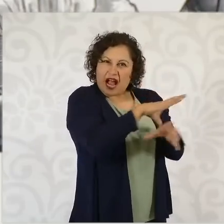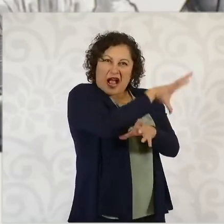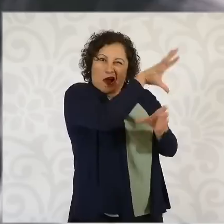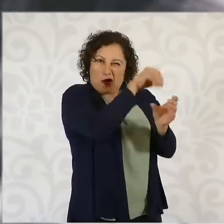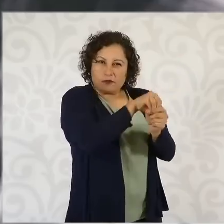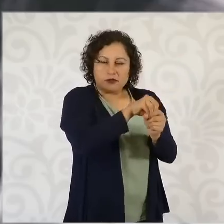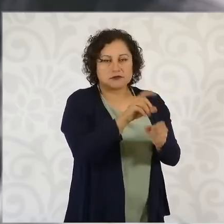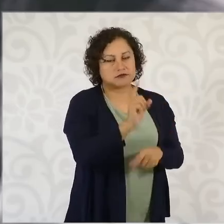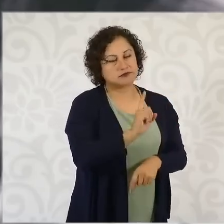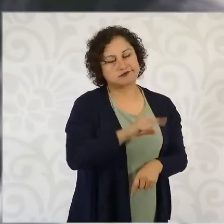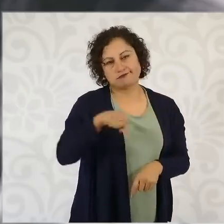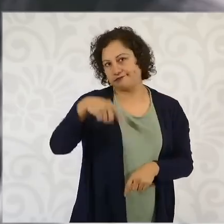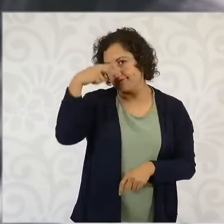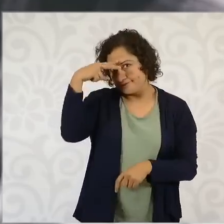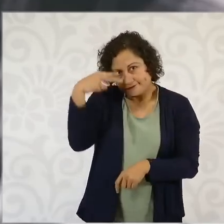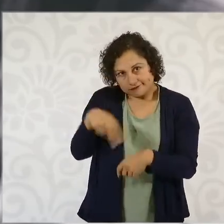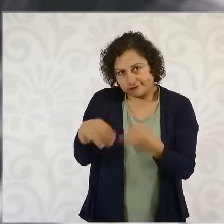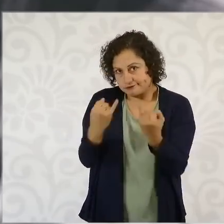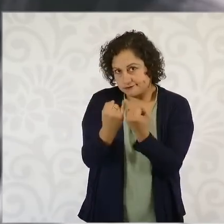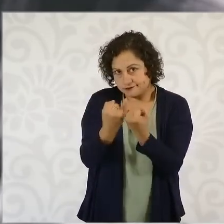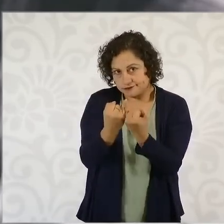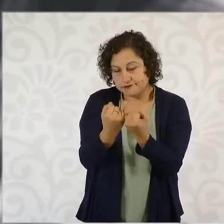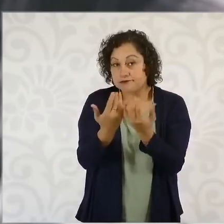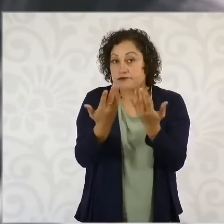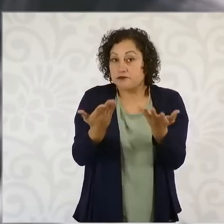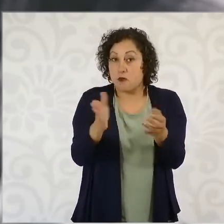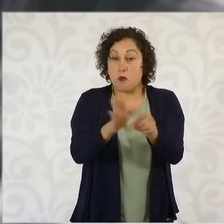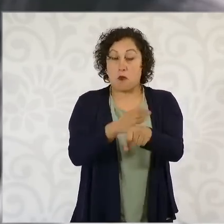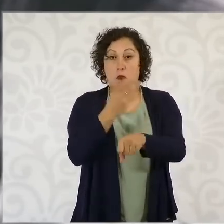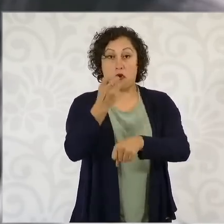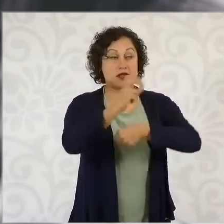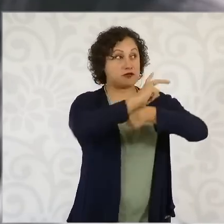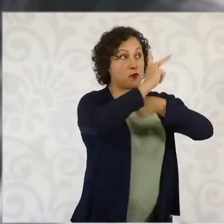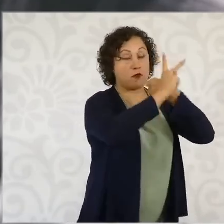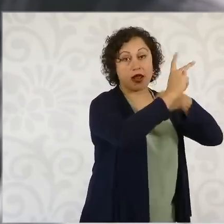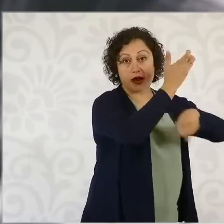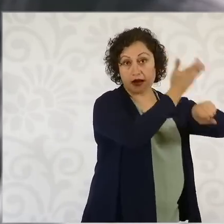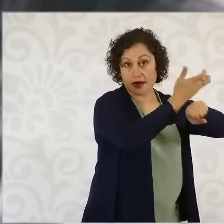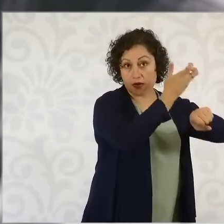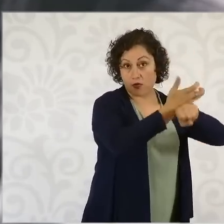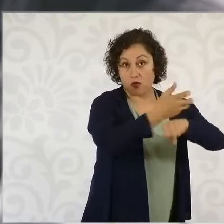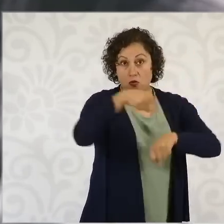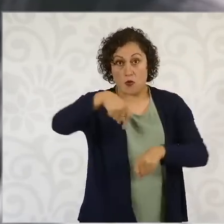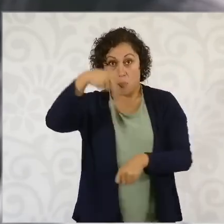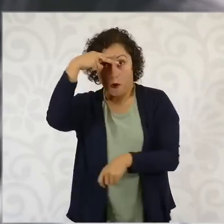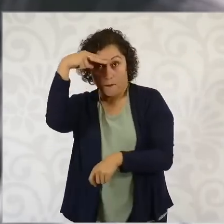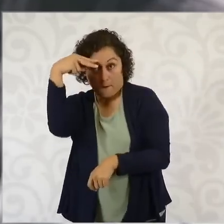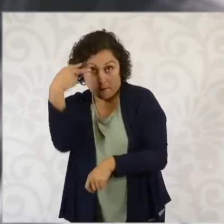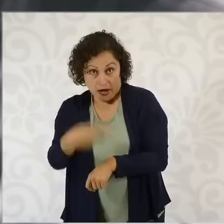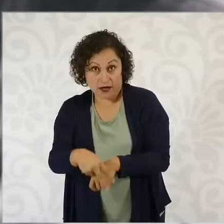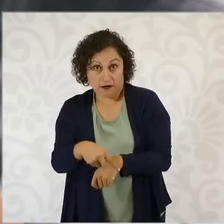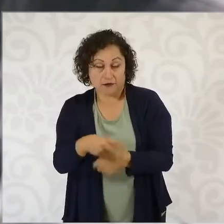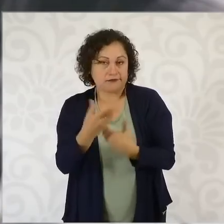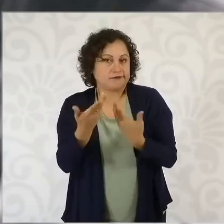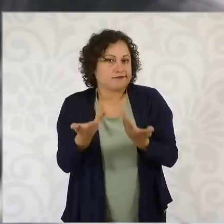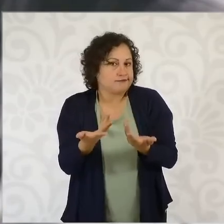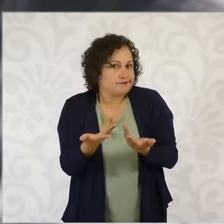México y Estados Unidos Pues evidentemente nos conviene seguir con esta integración económica